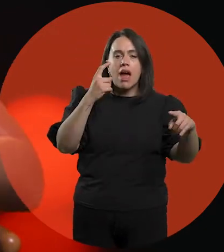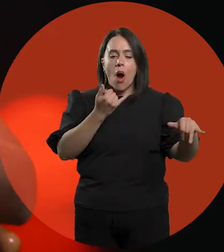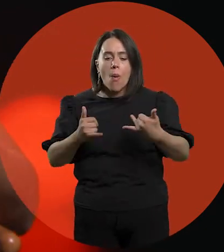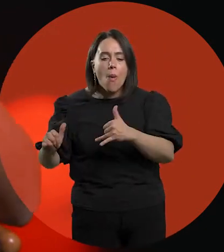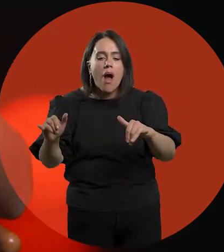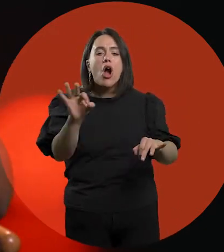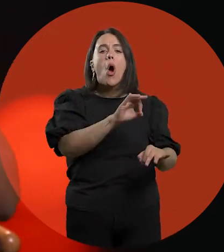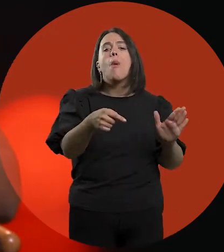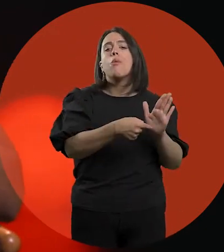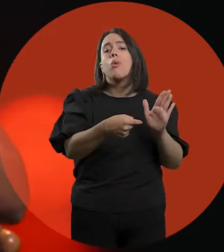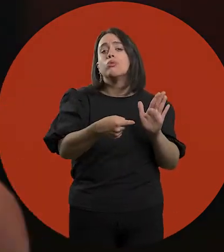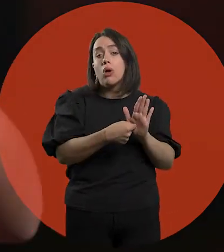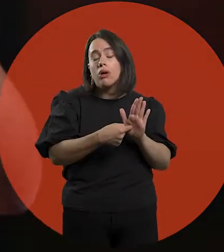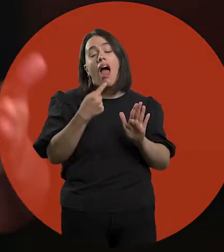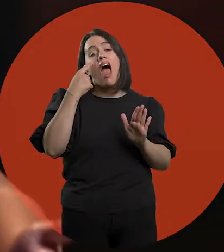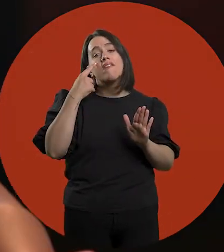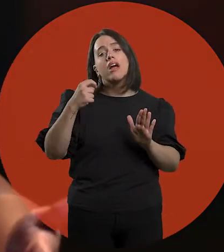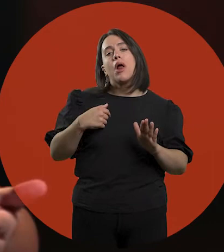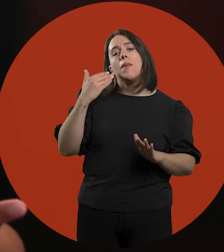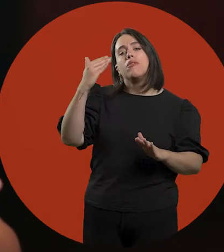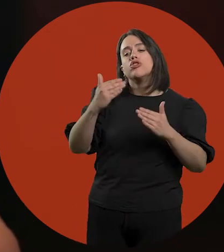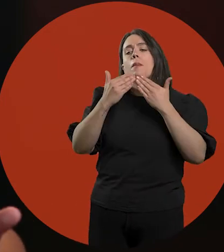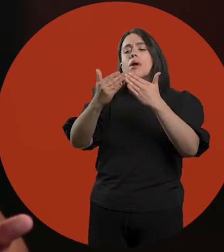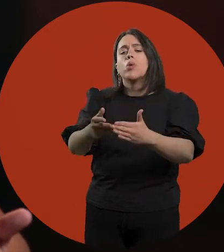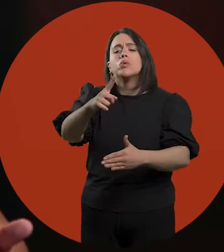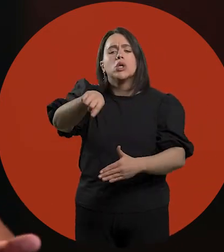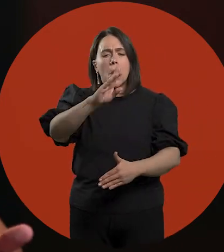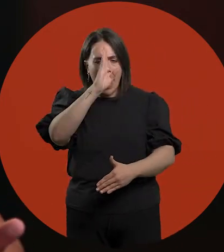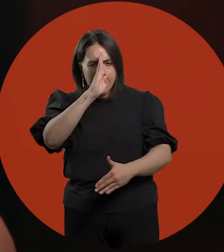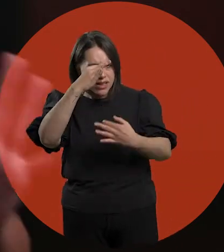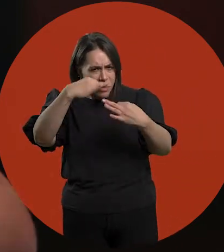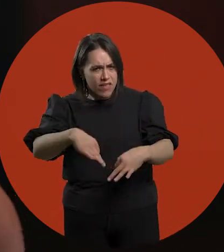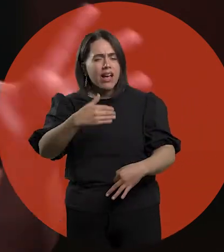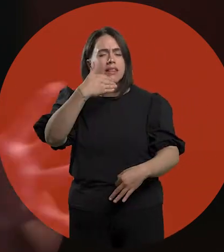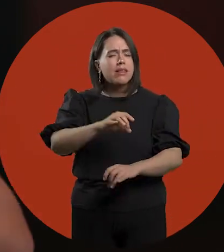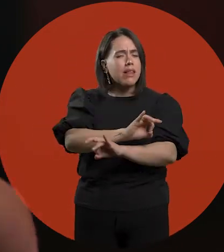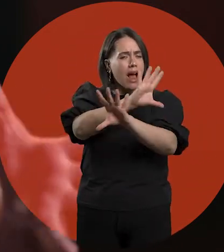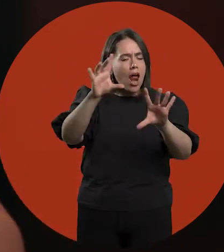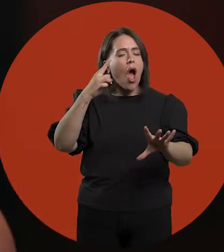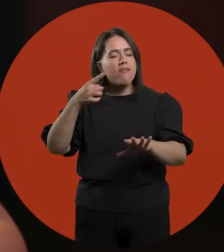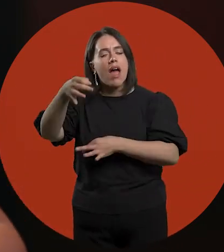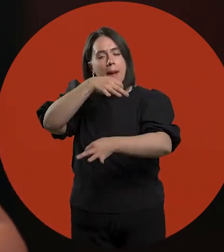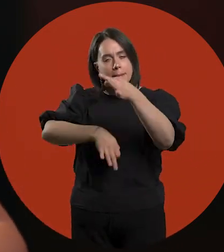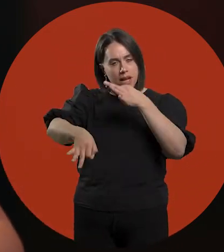Qué tanto sé yo, alumno, para que vos sepas qué tanto aprendí. Digo, jugar un poco con eso.